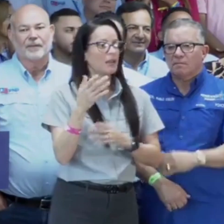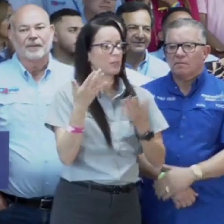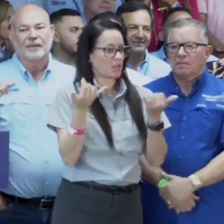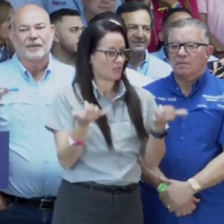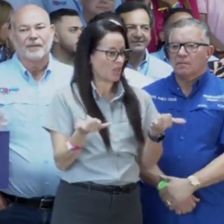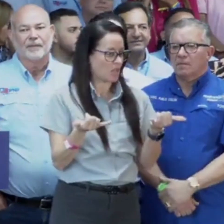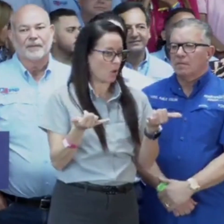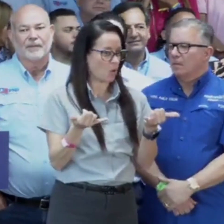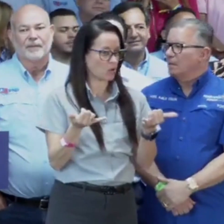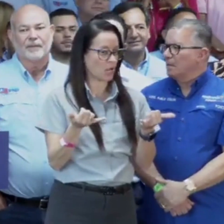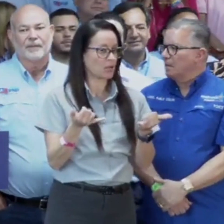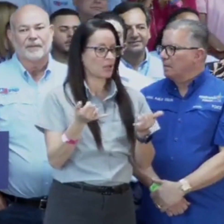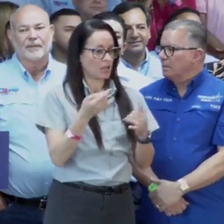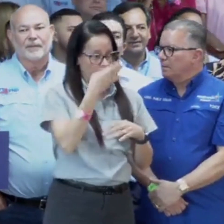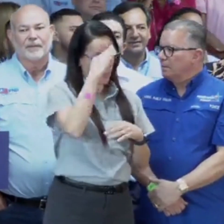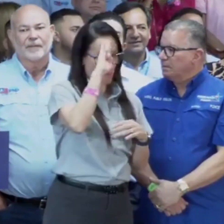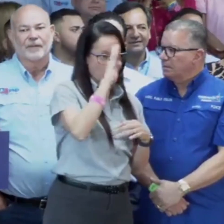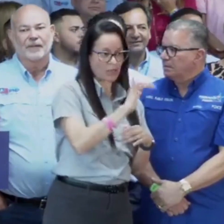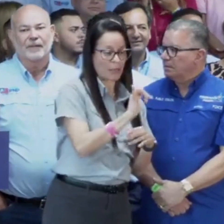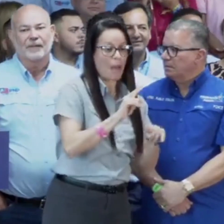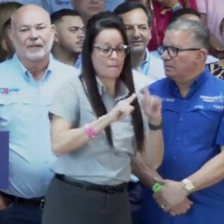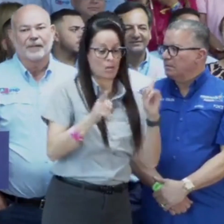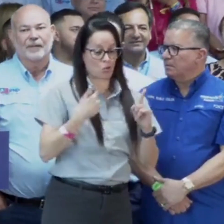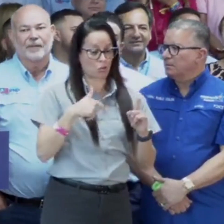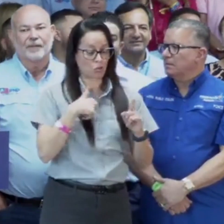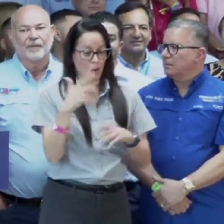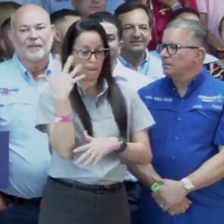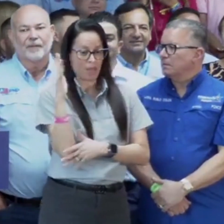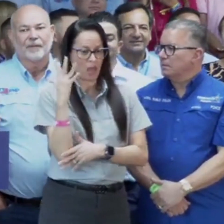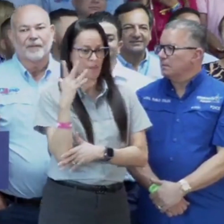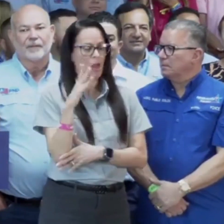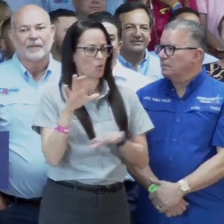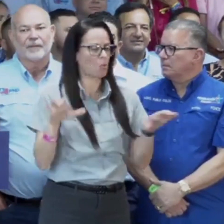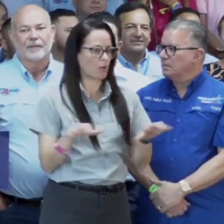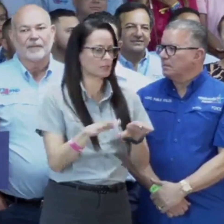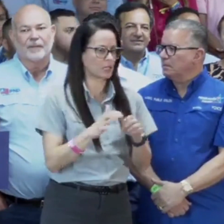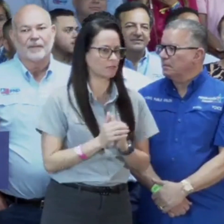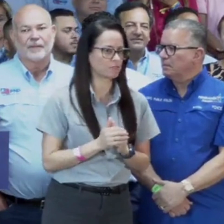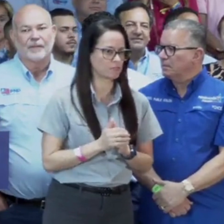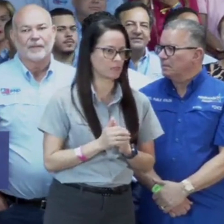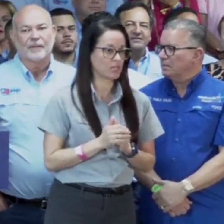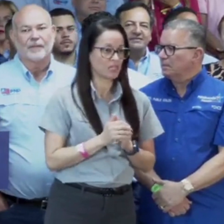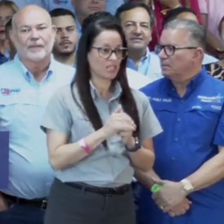nos toca a nosotros en el pnp eh hacerlo así que esta elección donde el candidato del pib